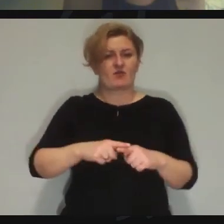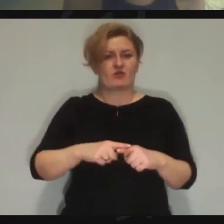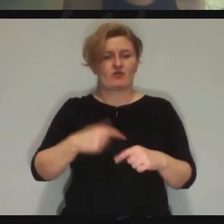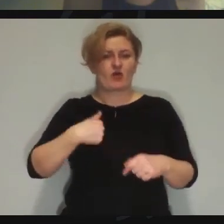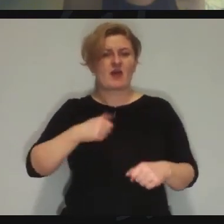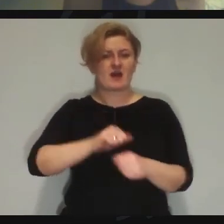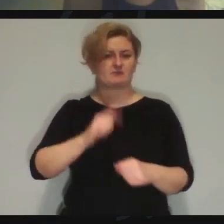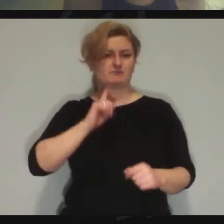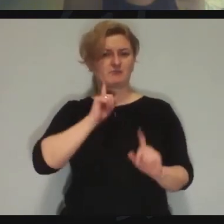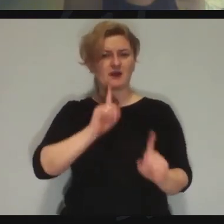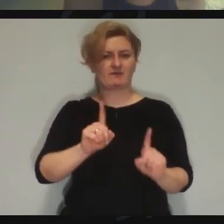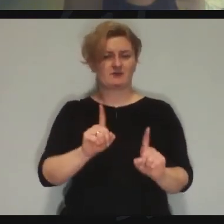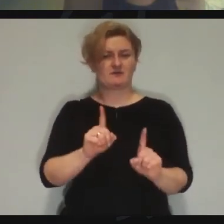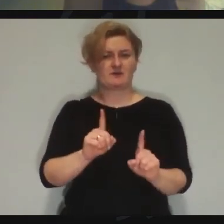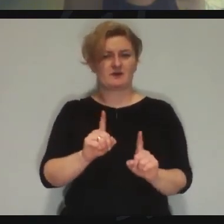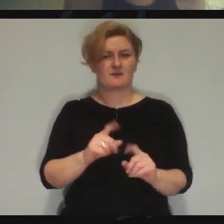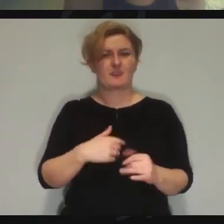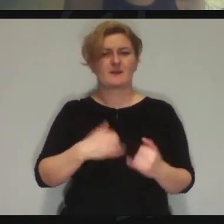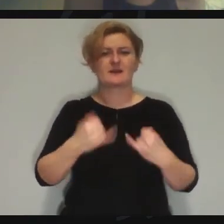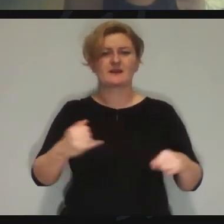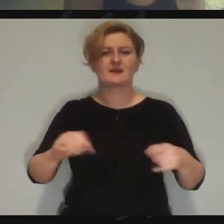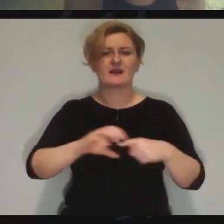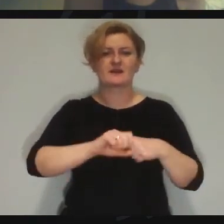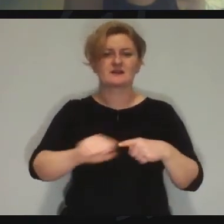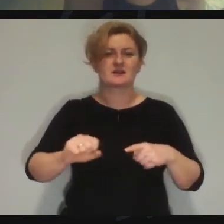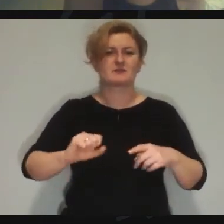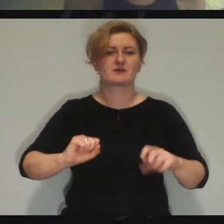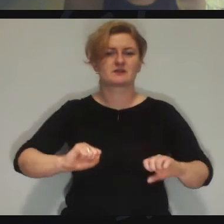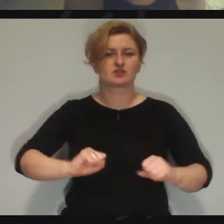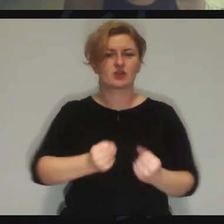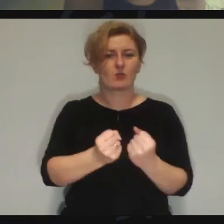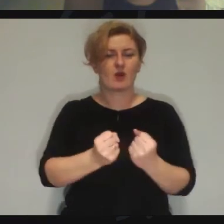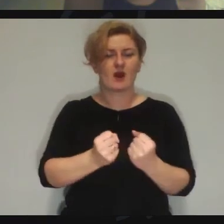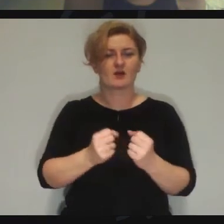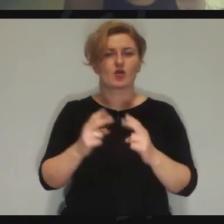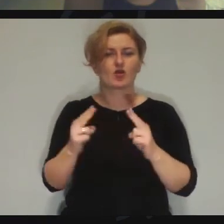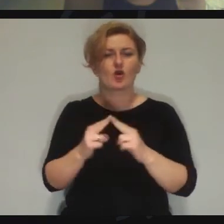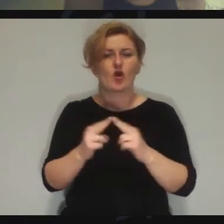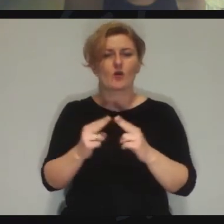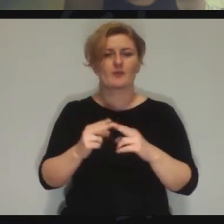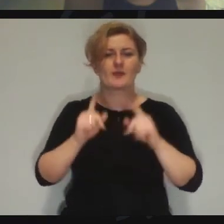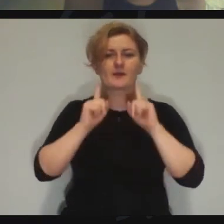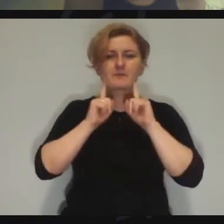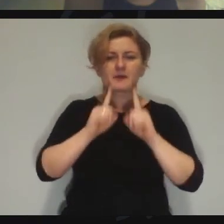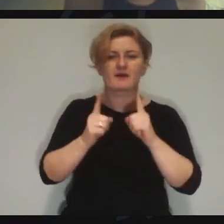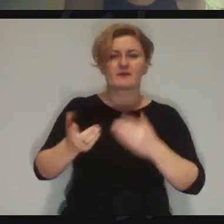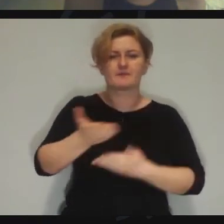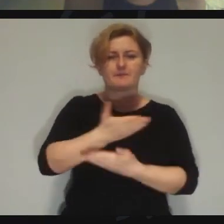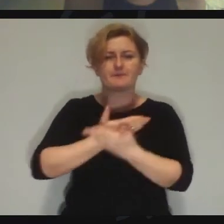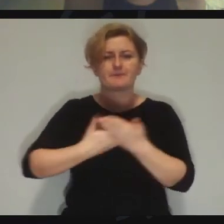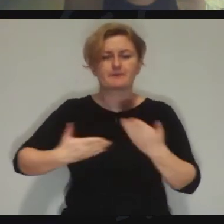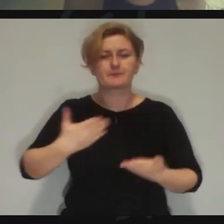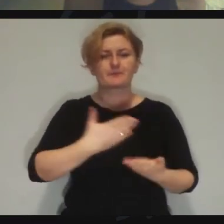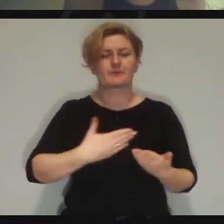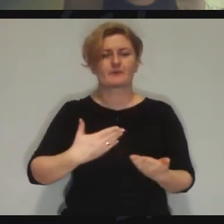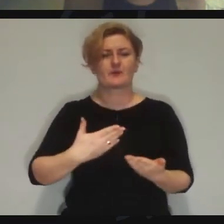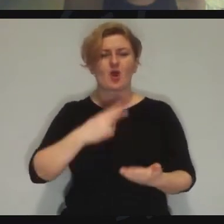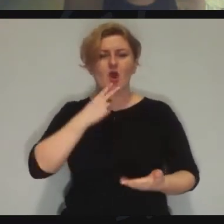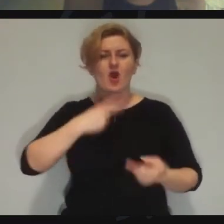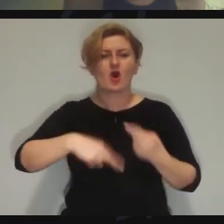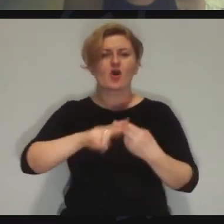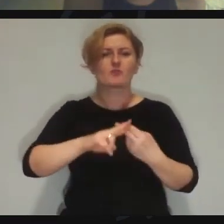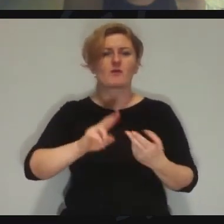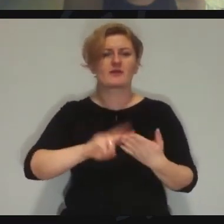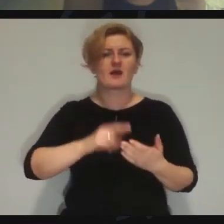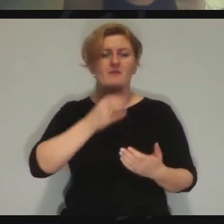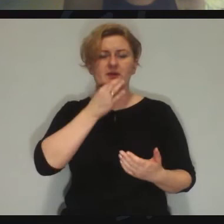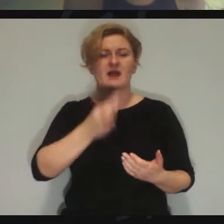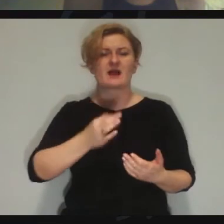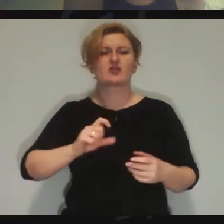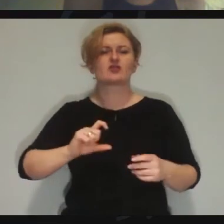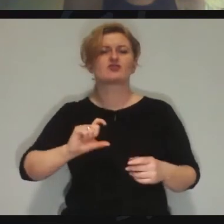Myślę, że w innych dyscyplinach ta relacja, prawda, odpowiedzenie sobie na pytanie: